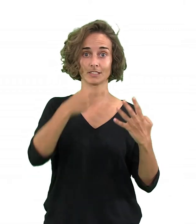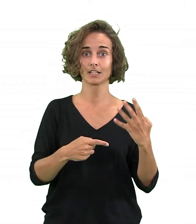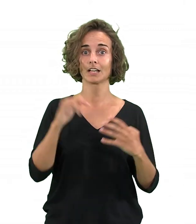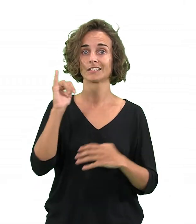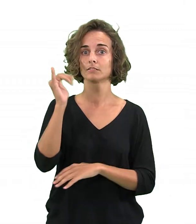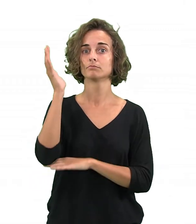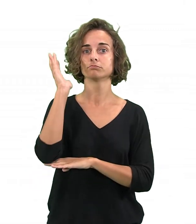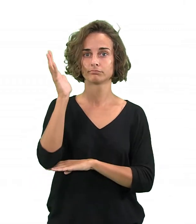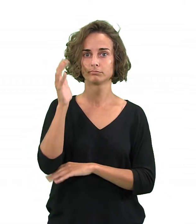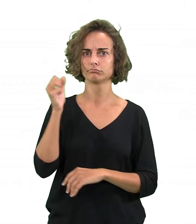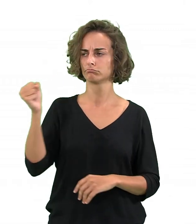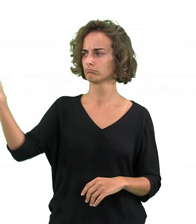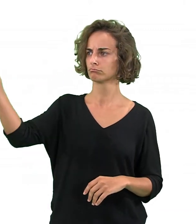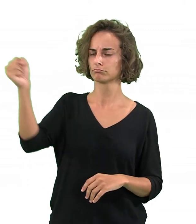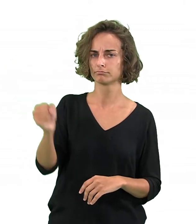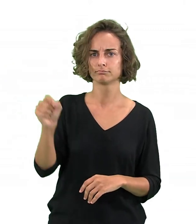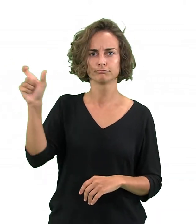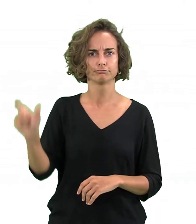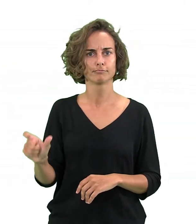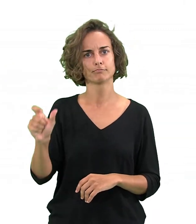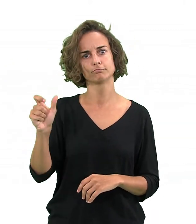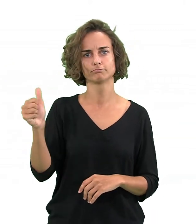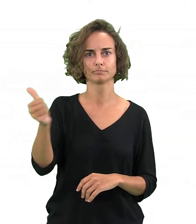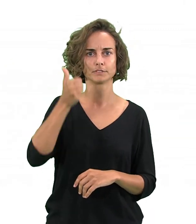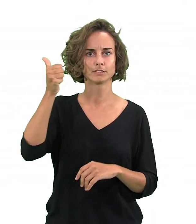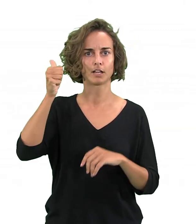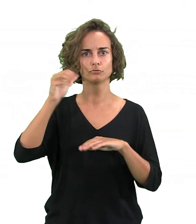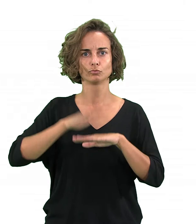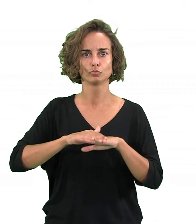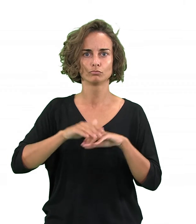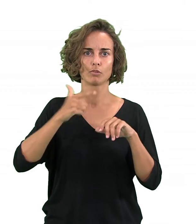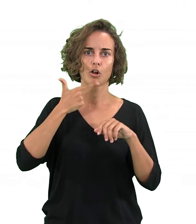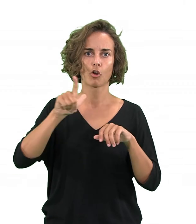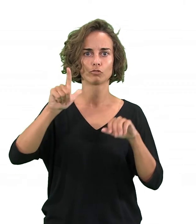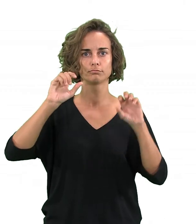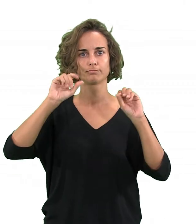Dans chaque thème, un dialogue est prévu entre le point de vue d’un spécialiste sur les questions de bilinguisme en langues vocales,